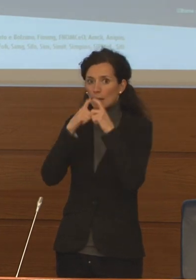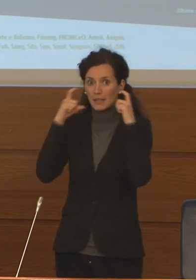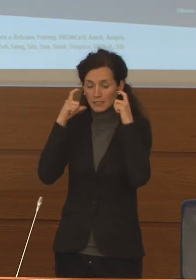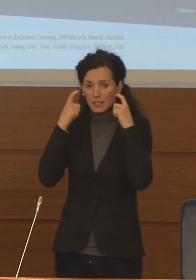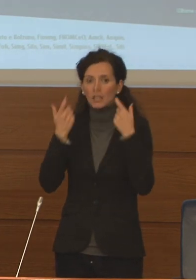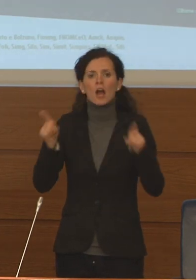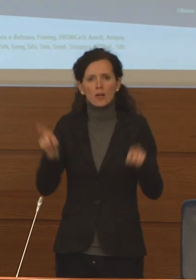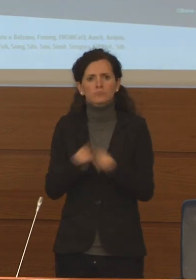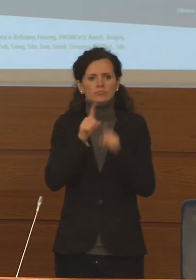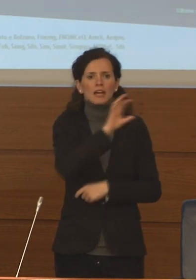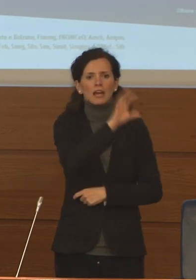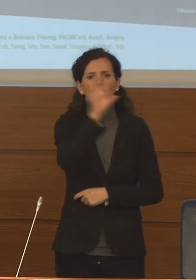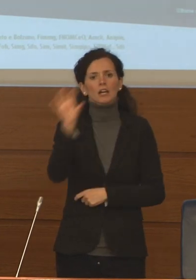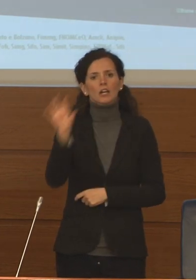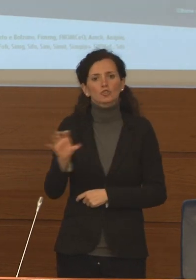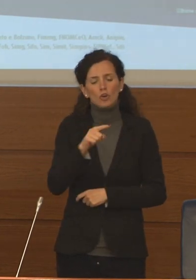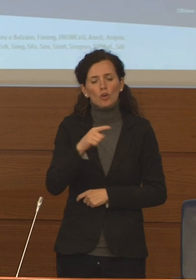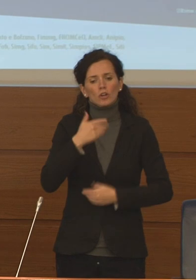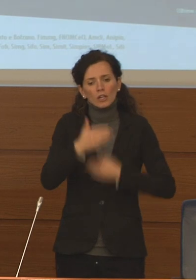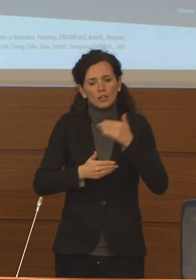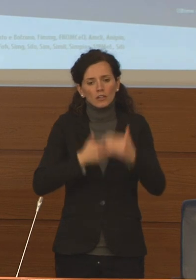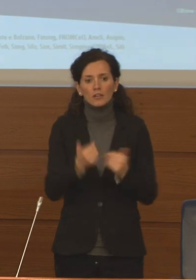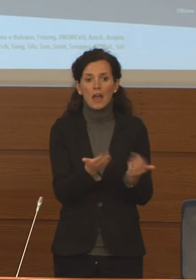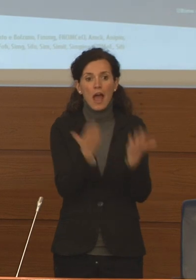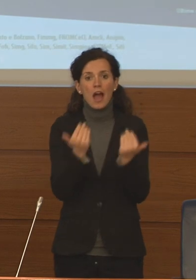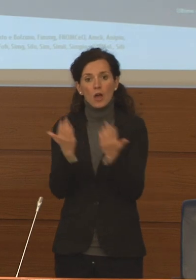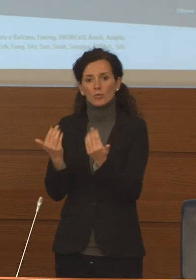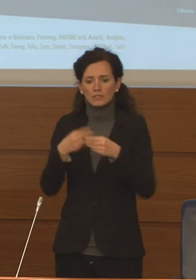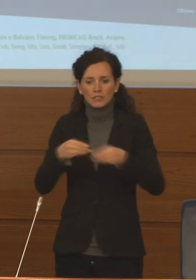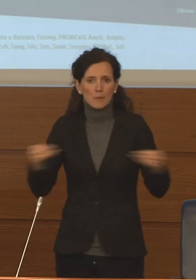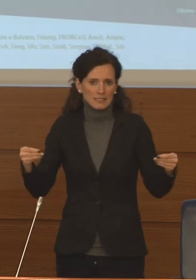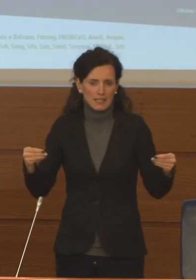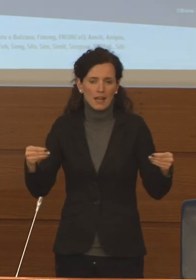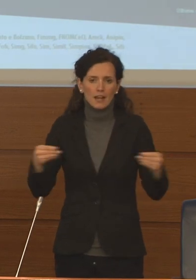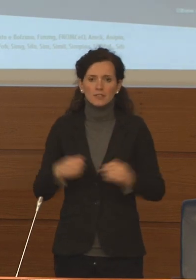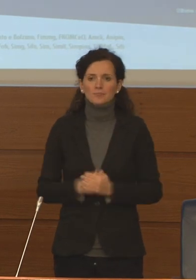autonomamente procedendo con l'acquisizione dei materiali. Abbiamo